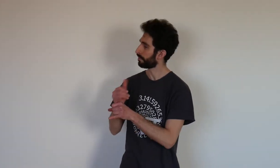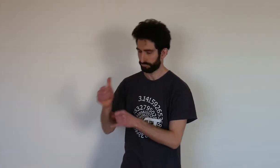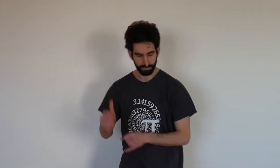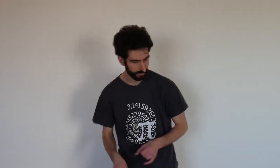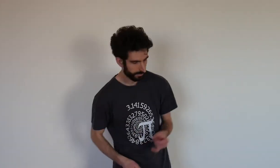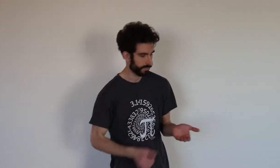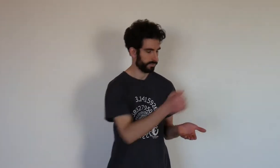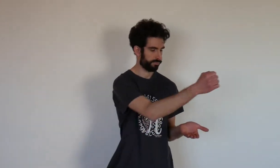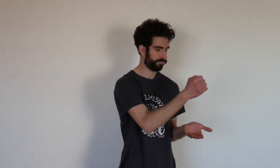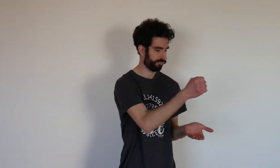Café ?